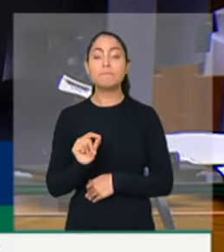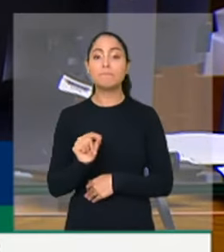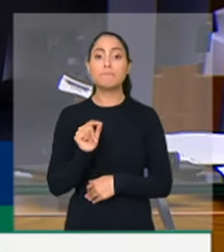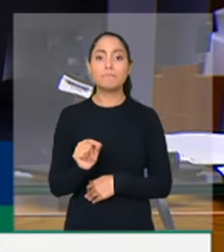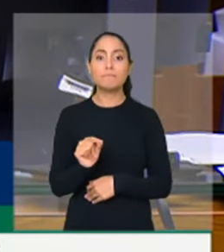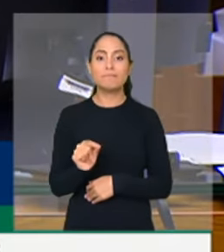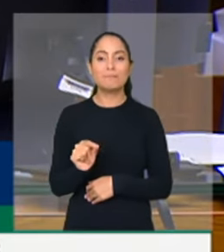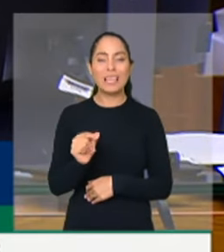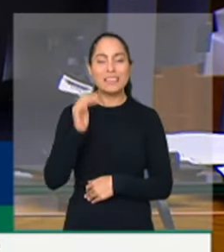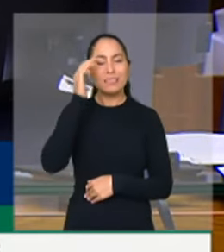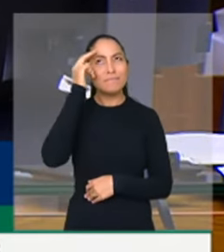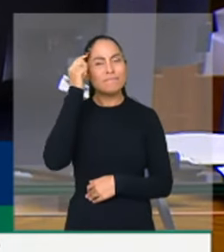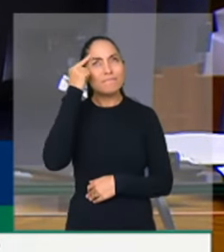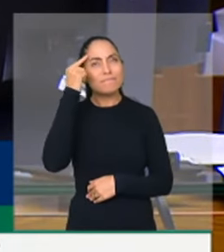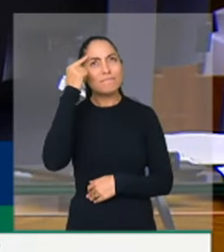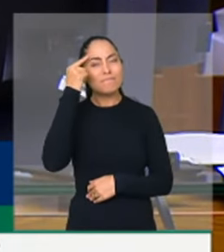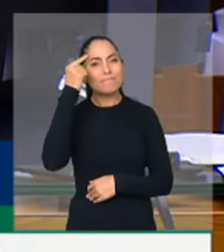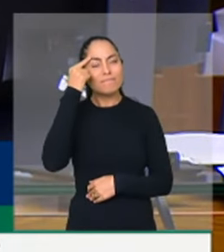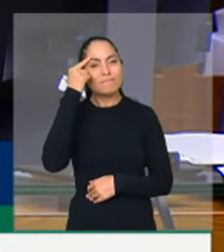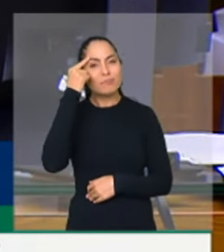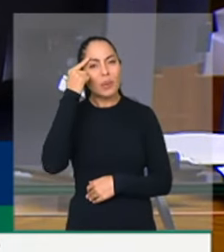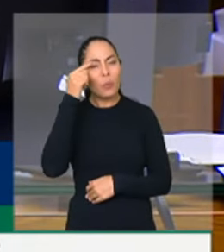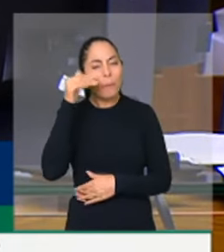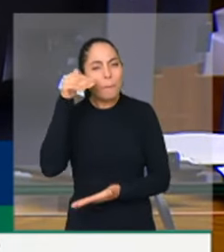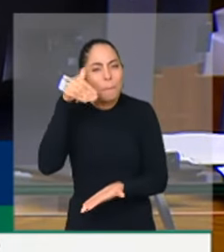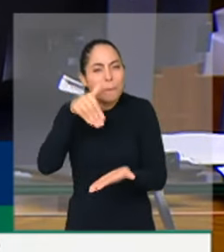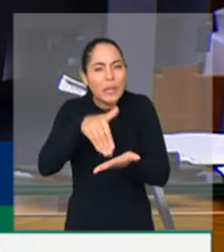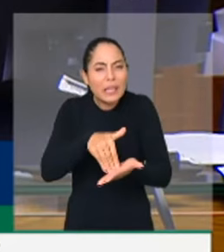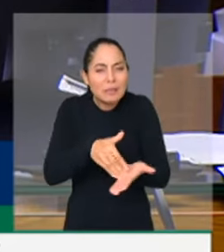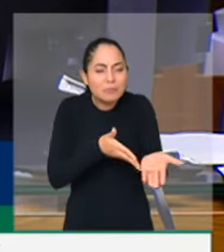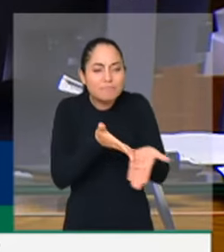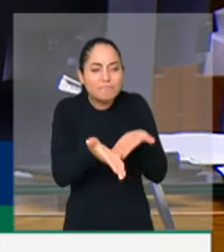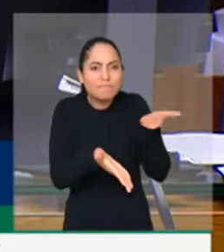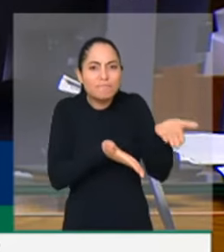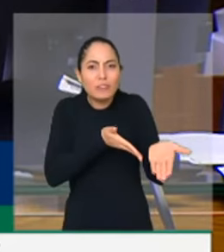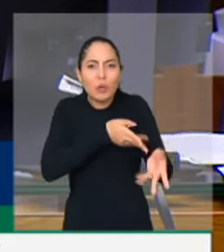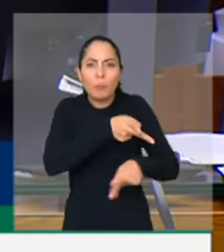ESTÁ SENDO OBEDECIDO. SOU UM OTIMISTA, ACREDITO QUE A FORÇA DO DIÁLOGO E DO CONVENCIMENTO, A FORÇA DA